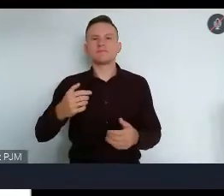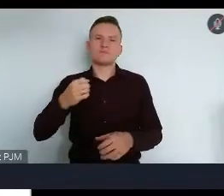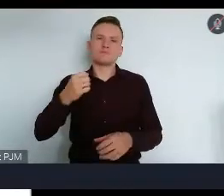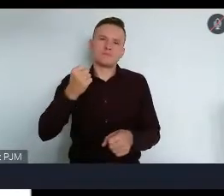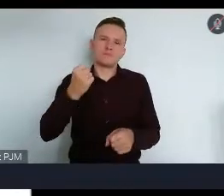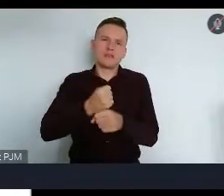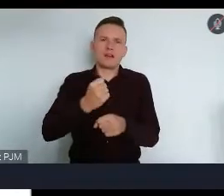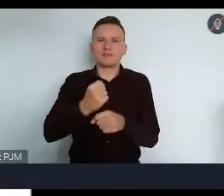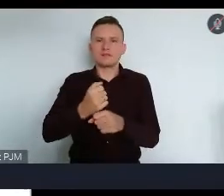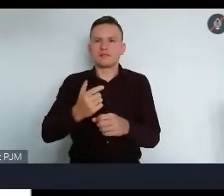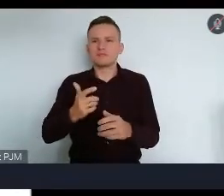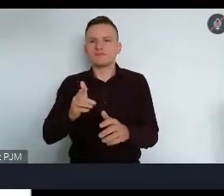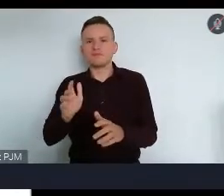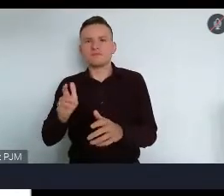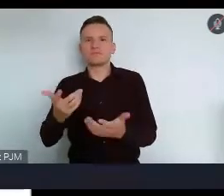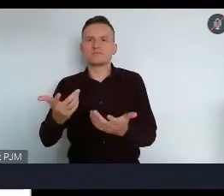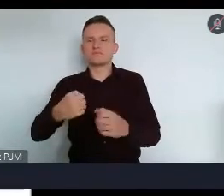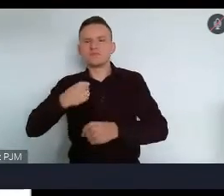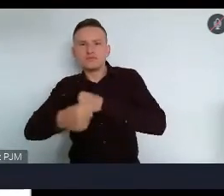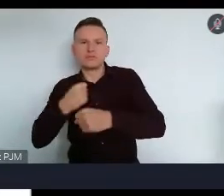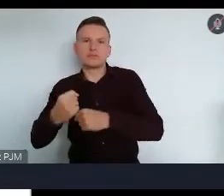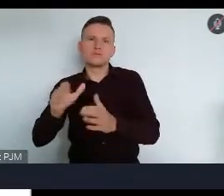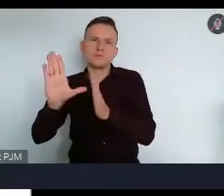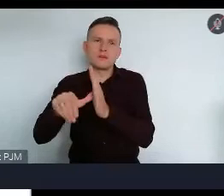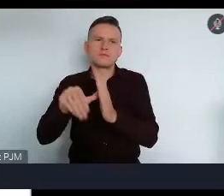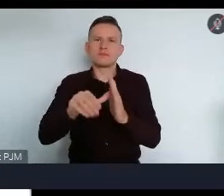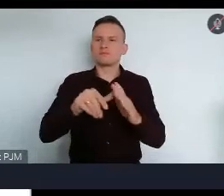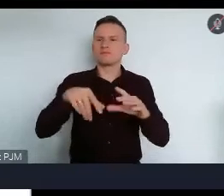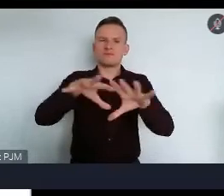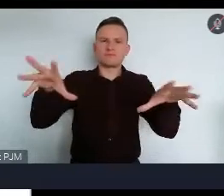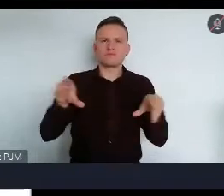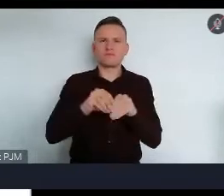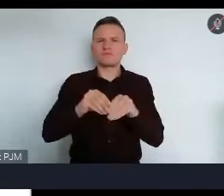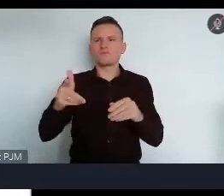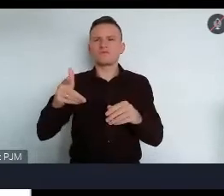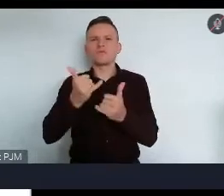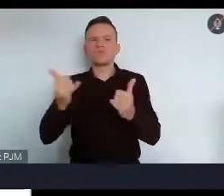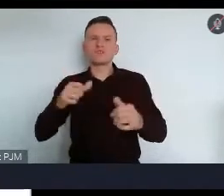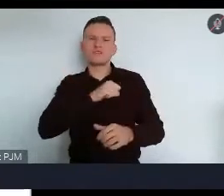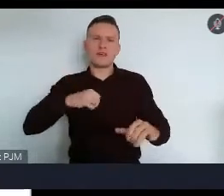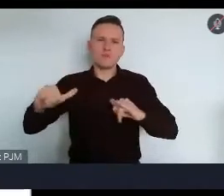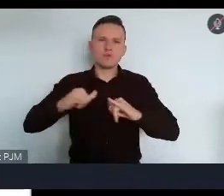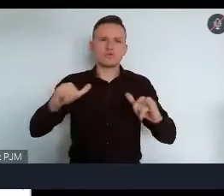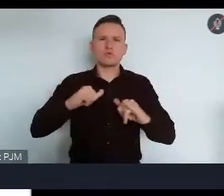która zrzesza 60 krajowych stowarzyszeń samorządów lokalnych i regionalnych z 40 krajów.